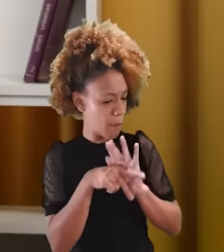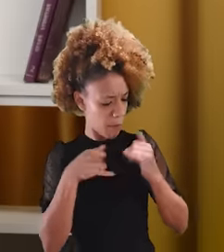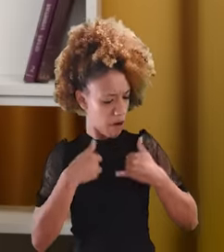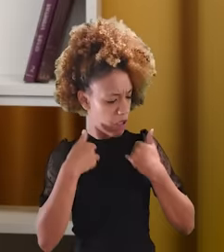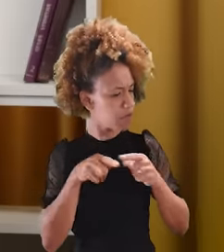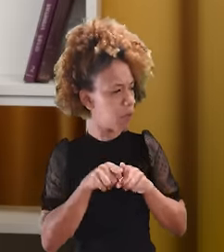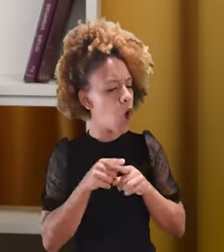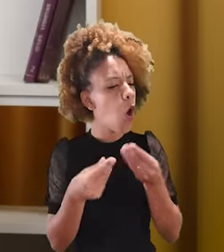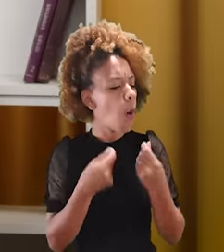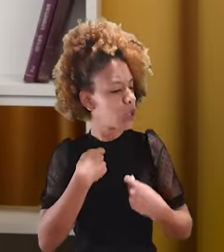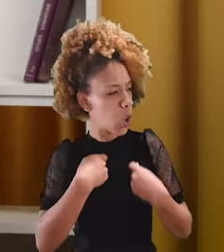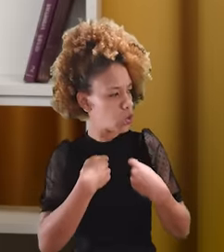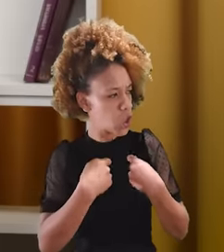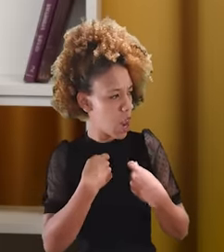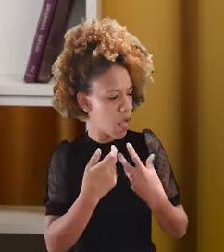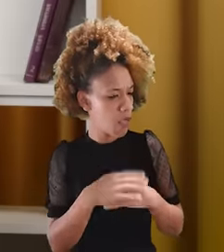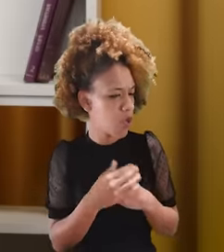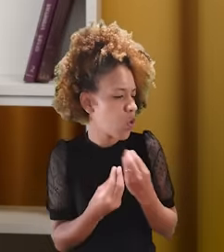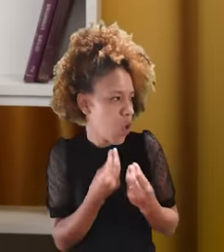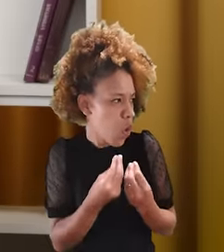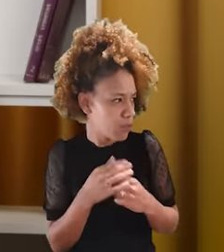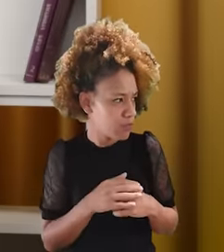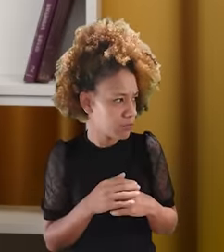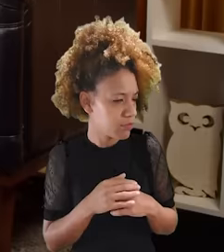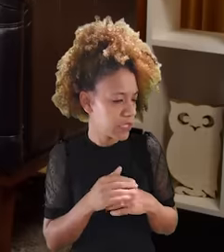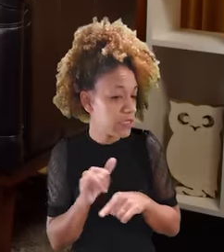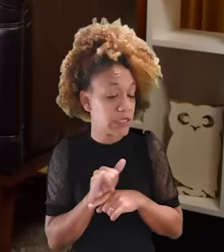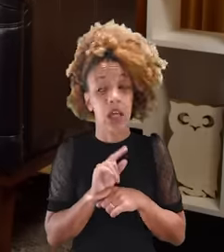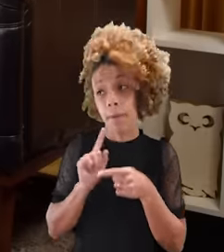também como é que você como é que você tenta com contornar essa situação a primeira coisa que eu